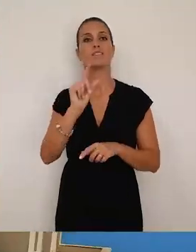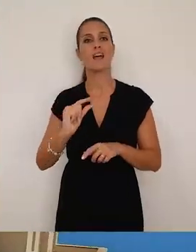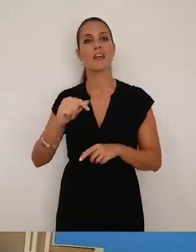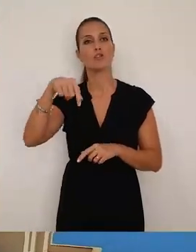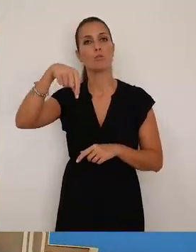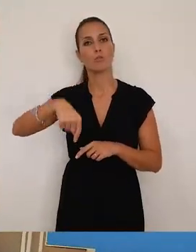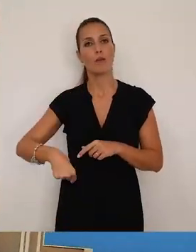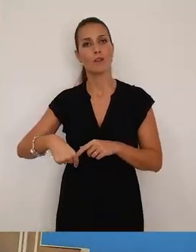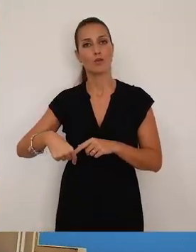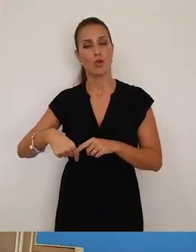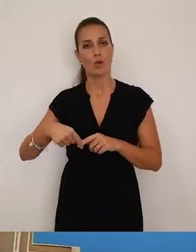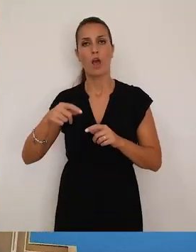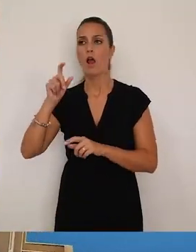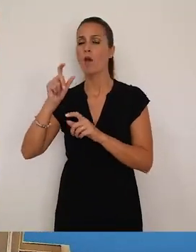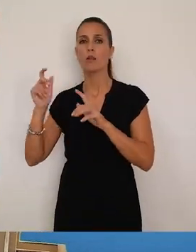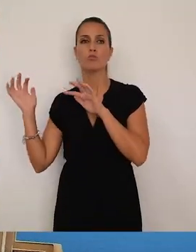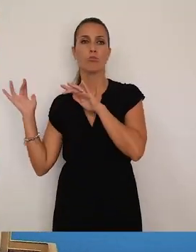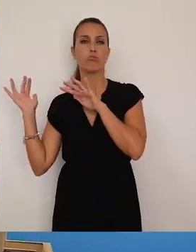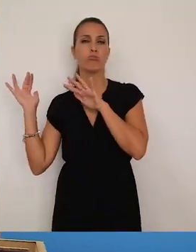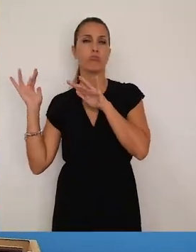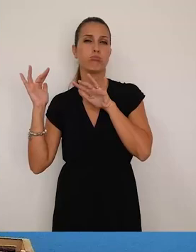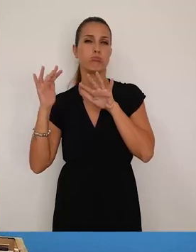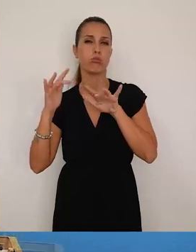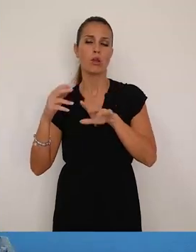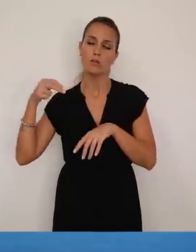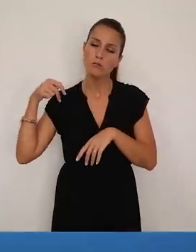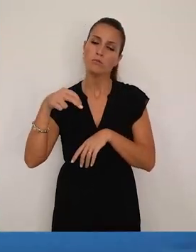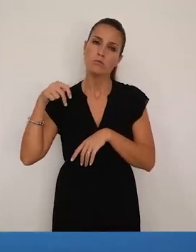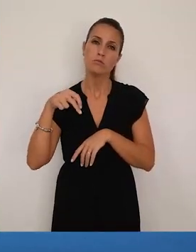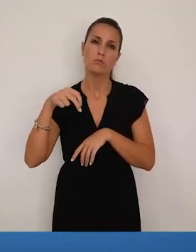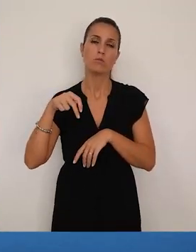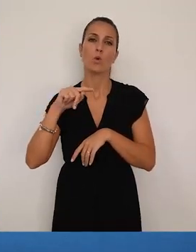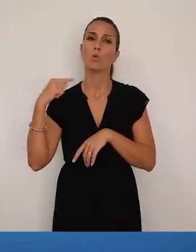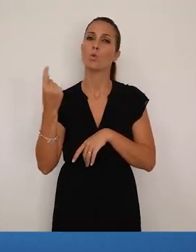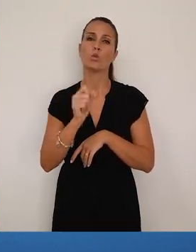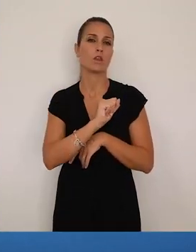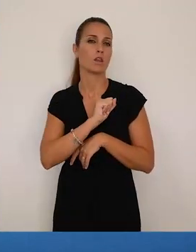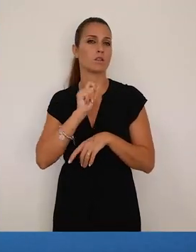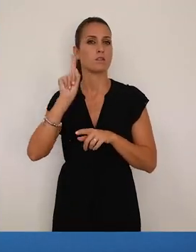delle genti del Salento meridionale, divenendo nel corso dei secoli meta di pellegrinaggio